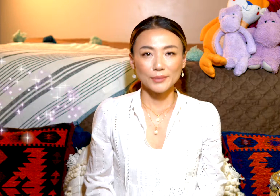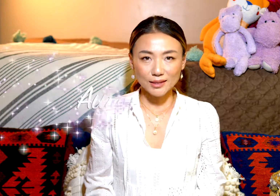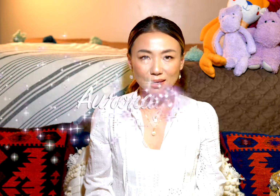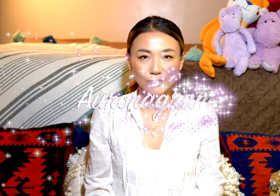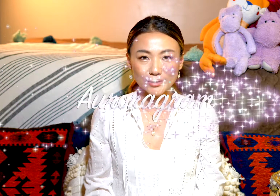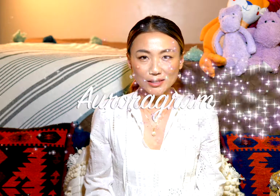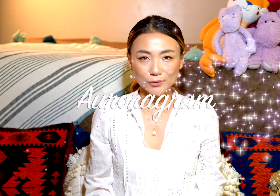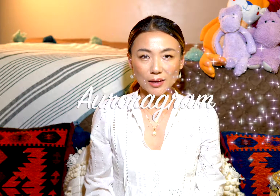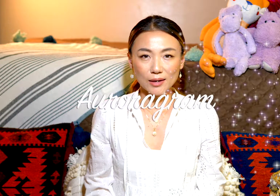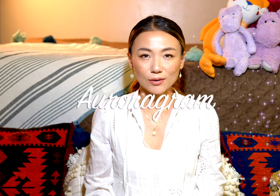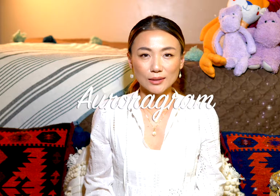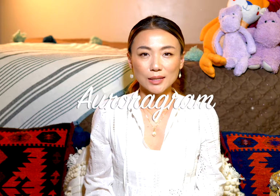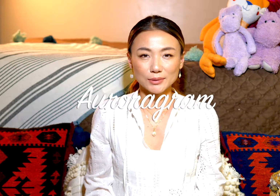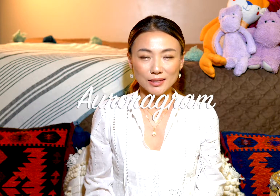皆さんこんにちはアローラグラムです！